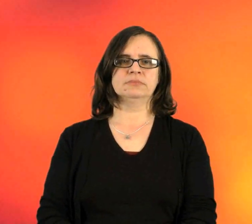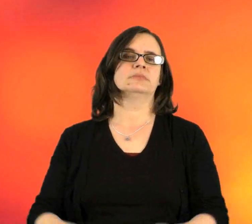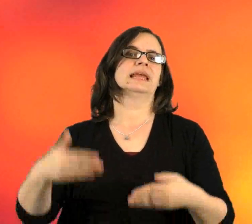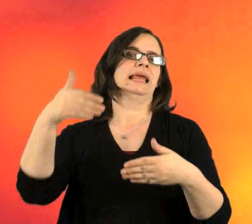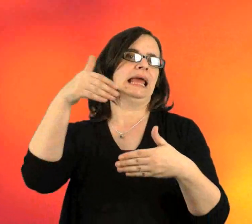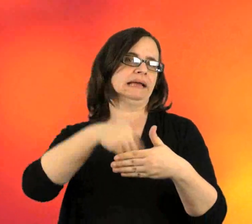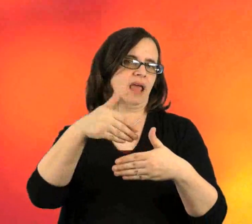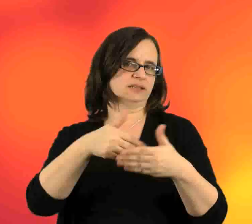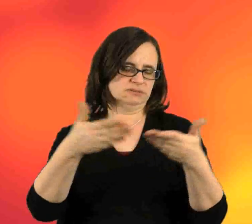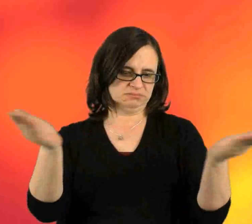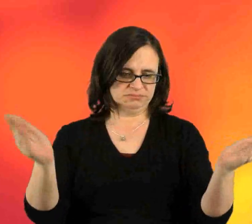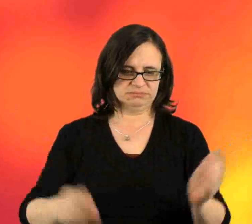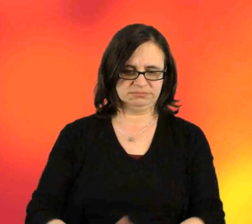Was bedeutet das?